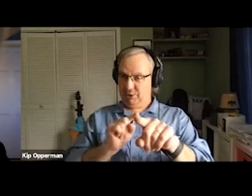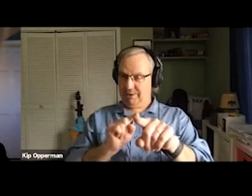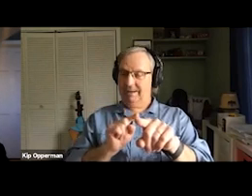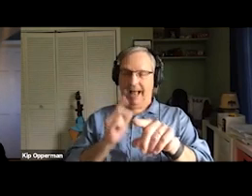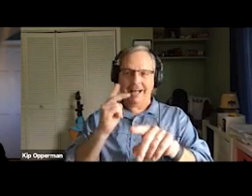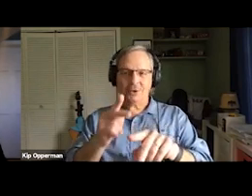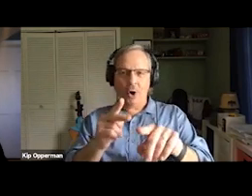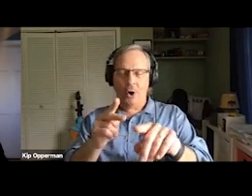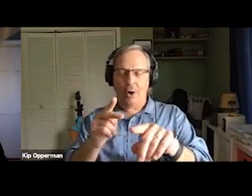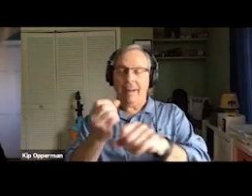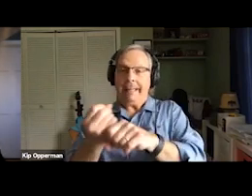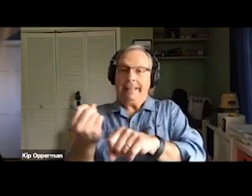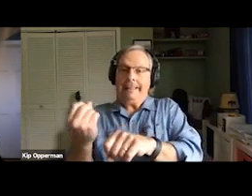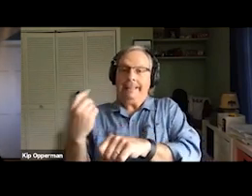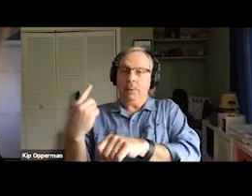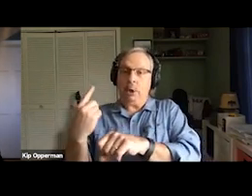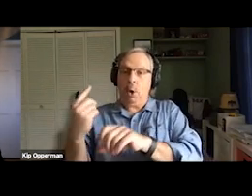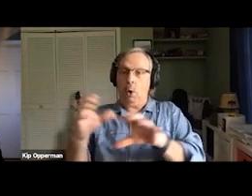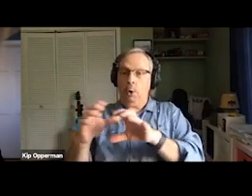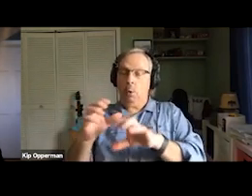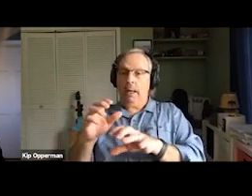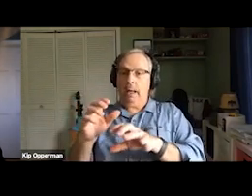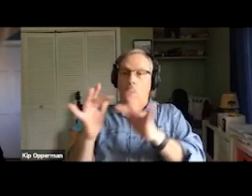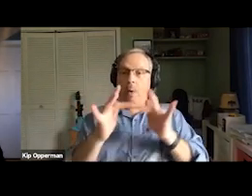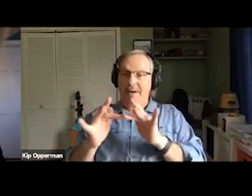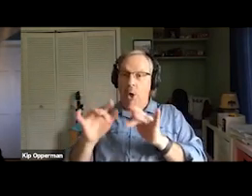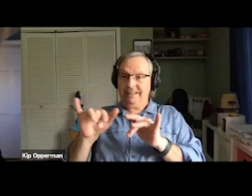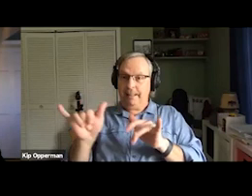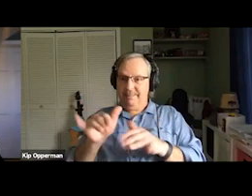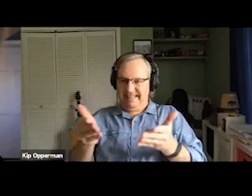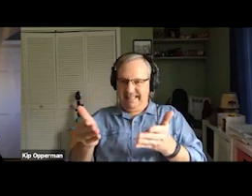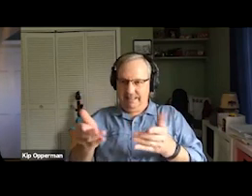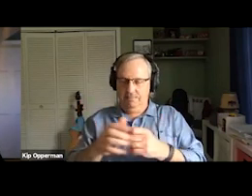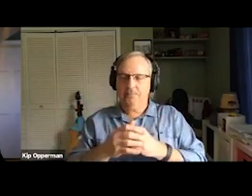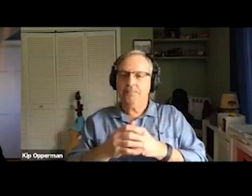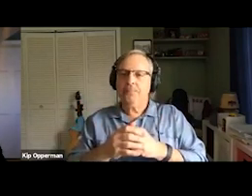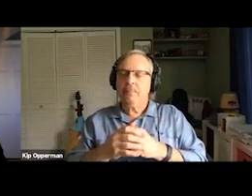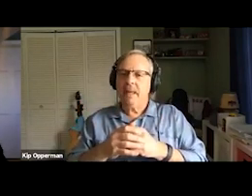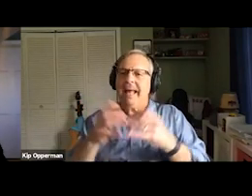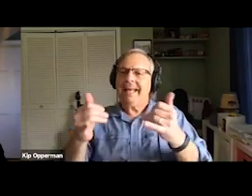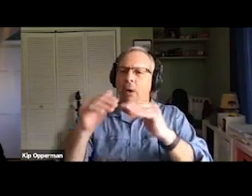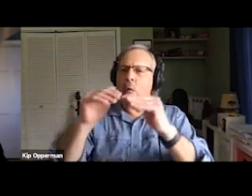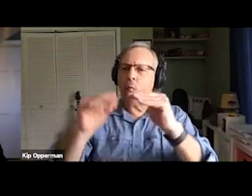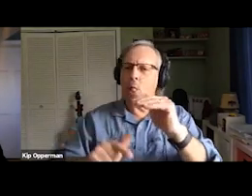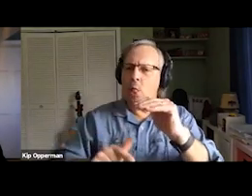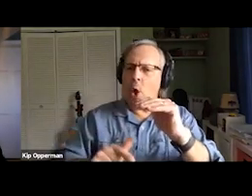pero hace un año haciendo seminarios web como este, la gente decía tasas mucho más bajas de auto-cuidado